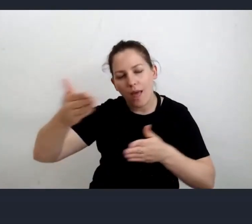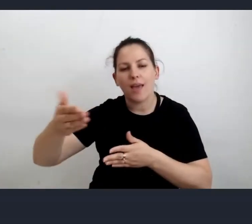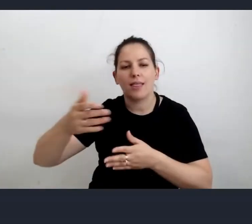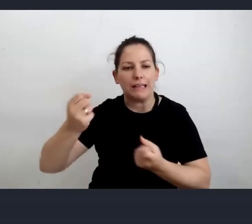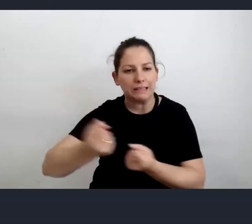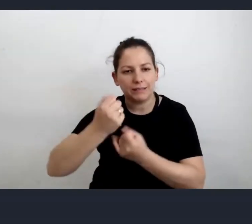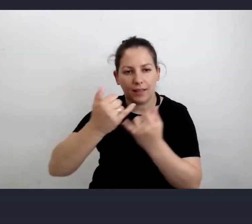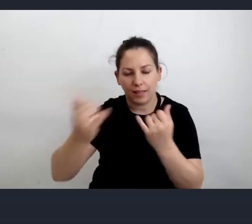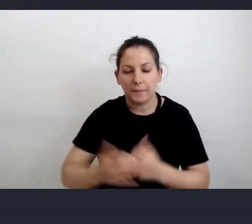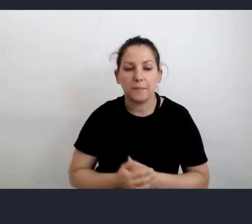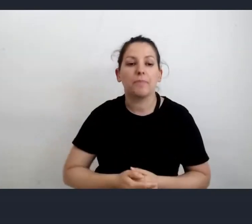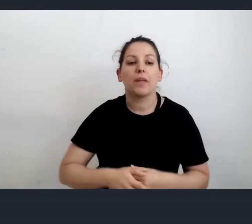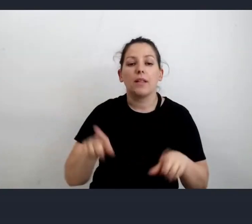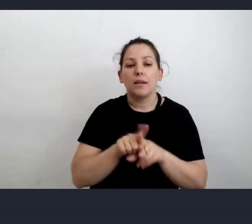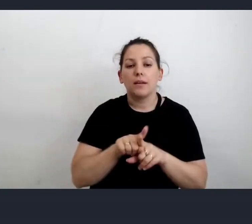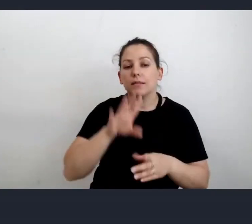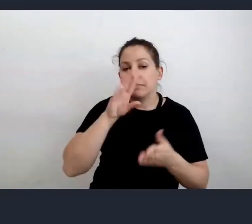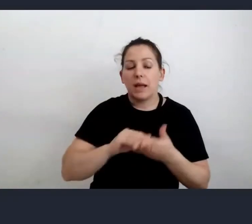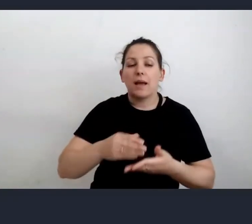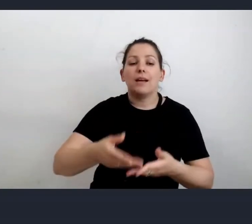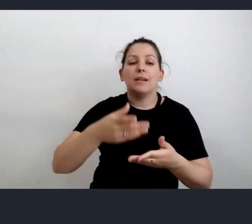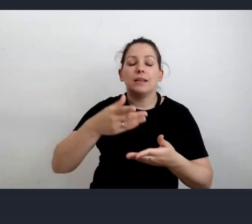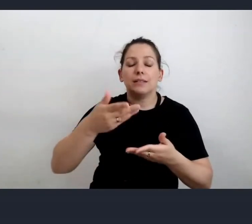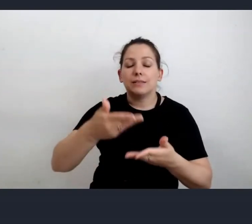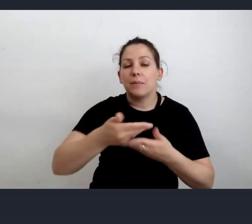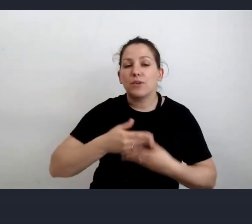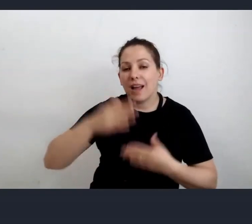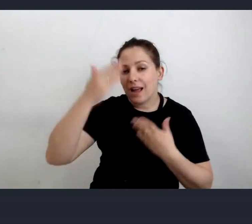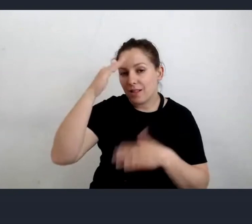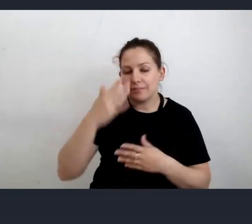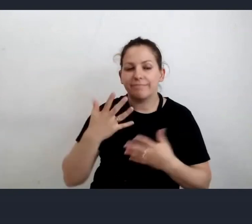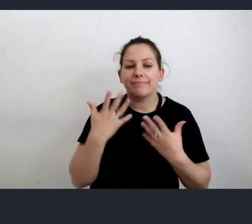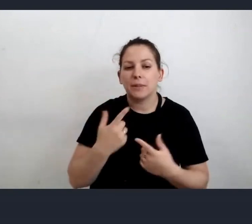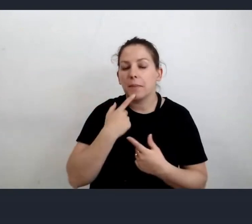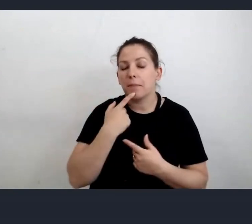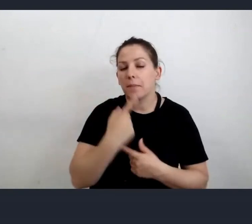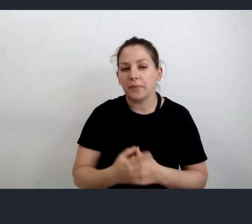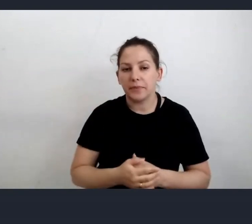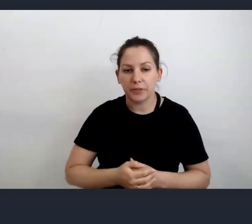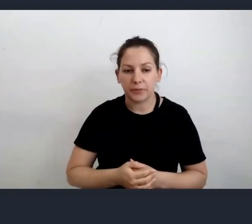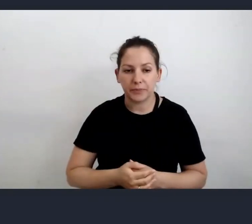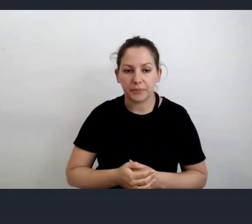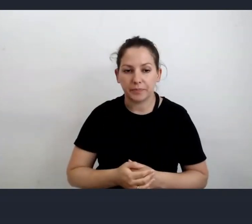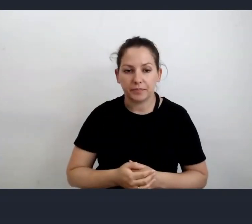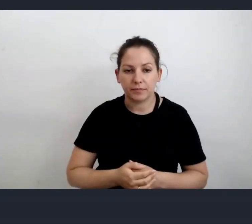I wreszcie ponawiając zaproszenie do Katowic, chcę zwrócić uwagę, że nasze zgromadzenie ogólne